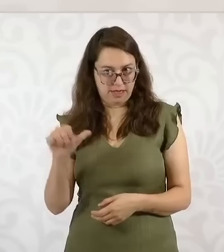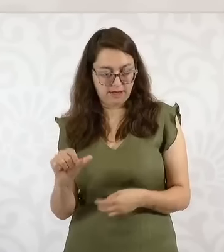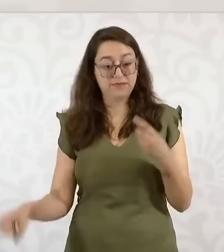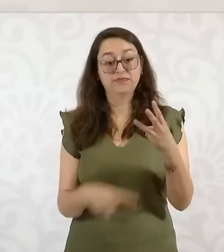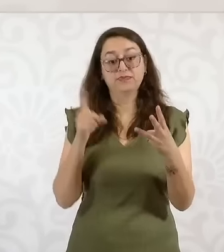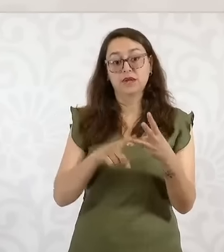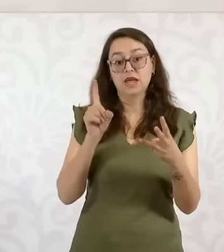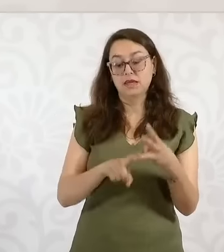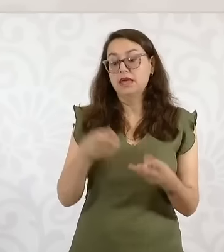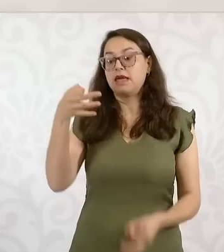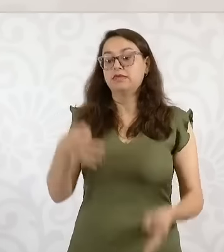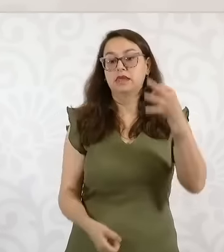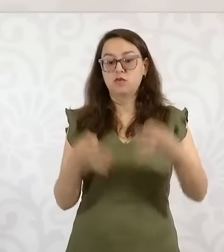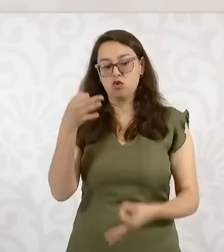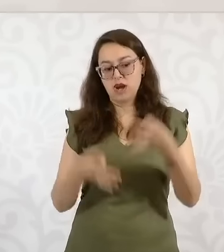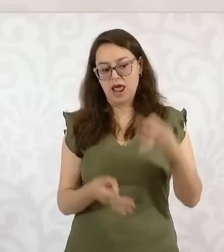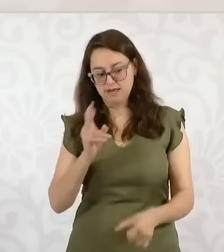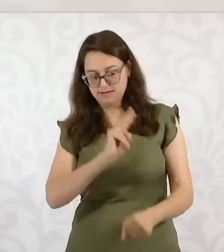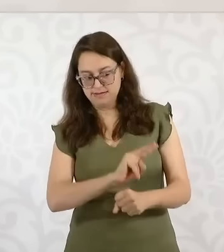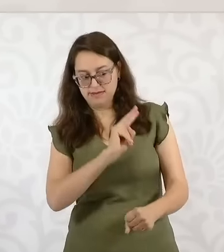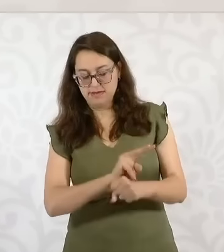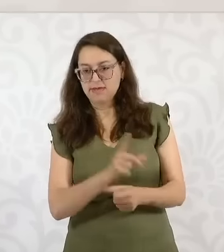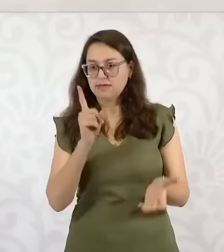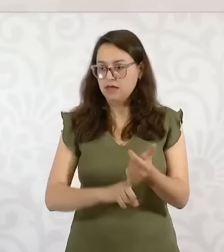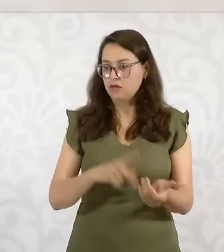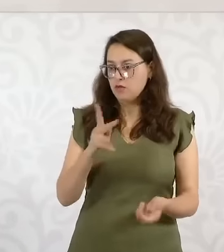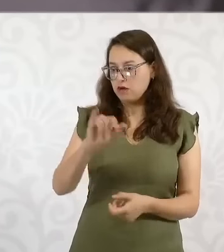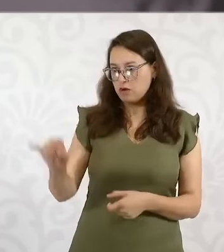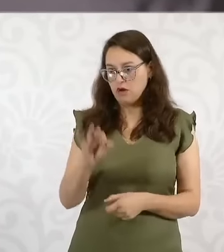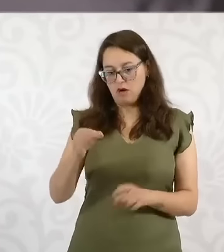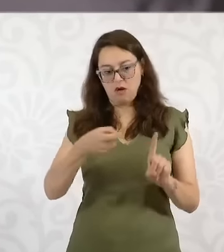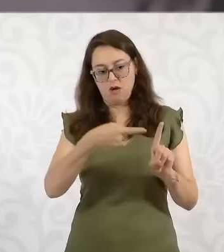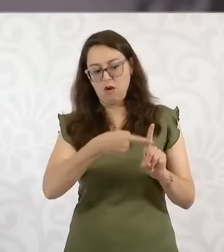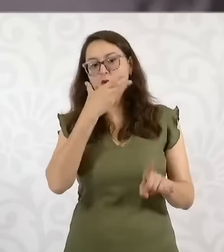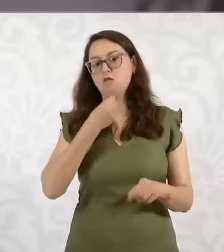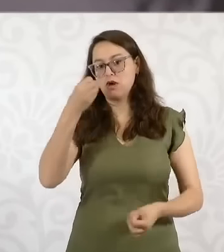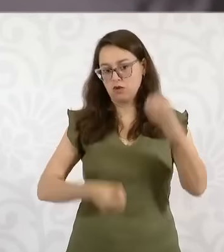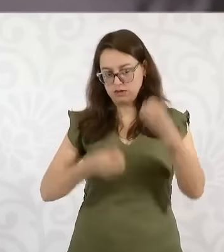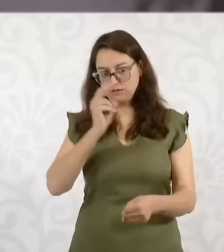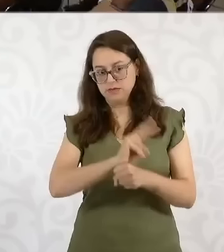de Disciplina Judicial del Poder Judicial para que revise el caso de este juez. Le agradezco,